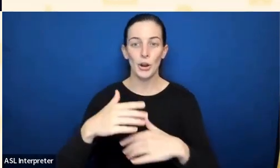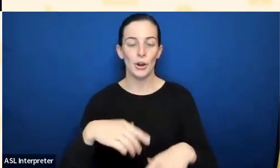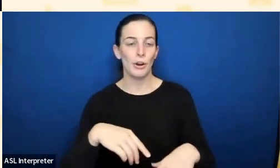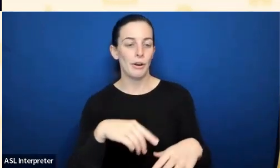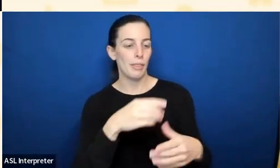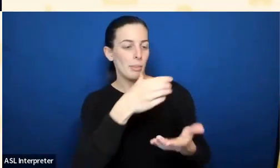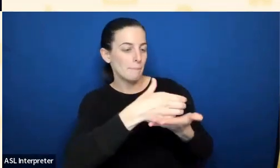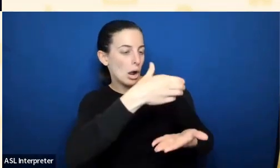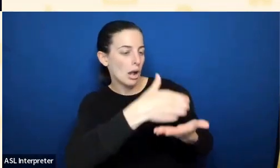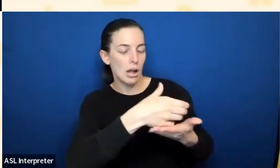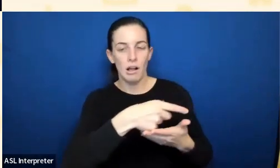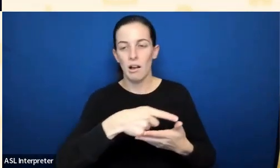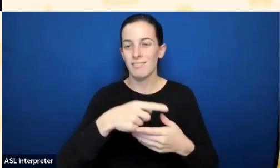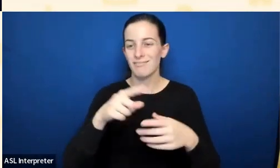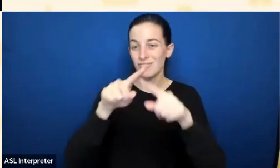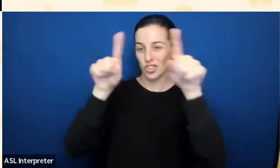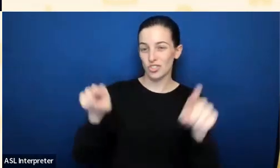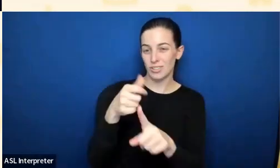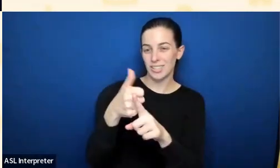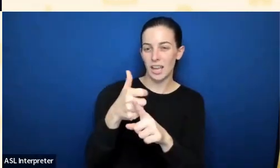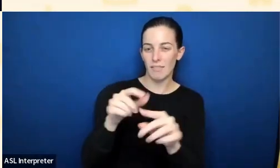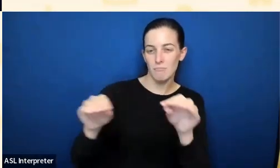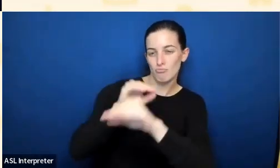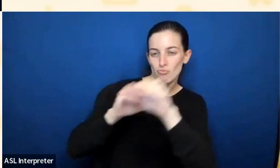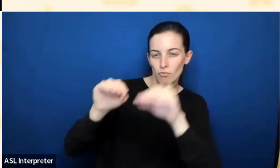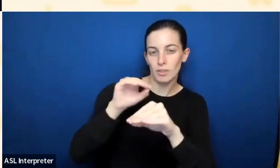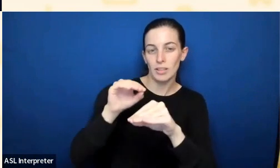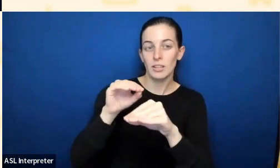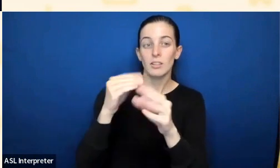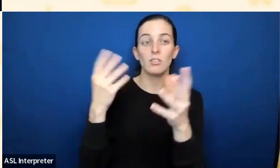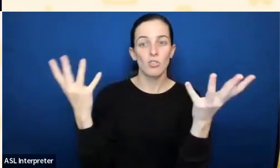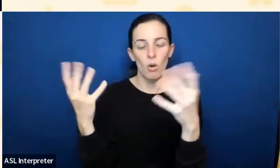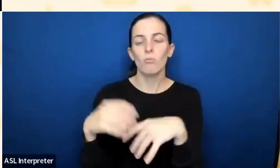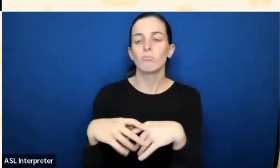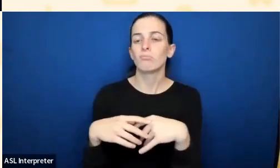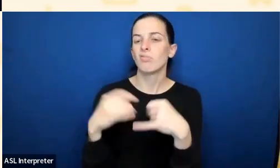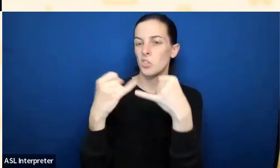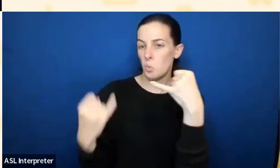Ahora tenemos dos que son como maquetas de tipo wireframe.